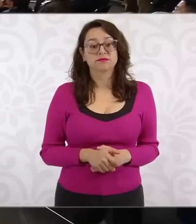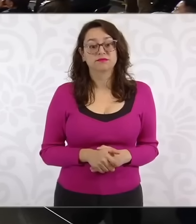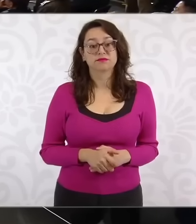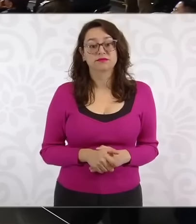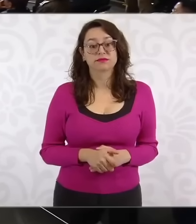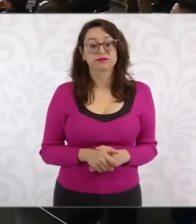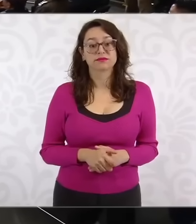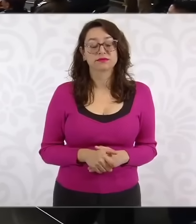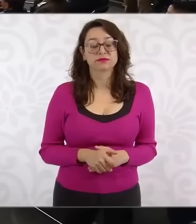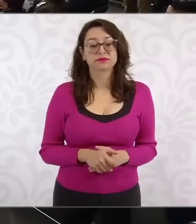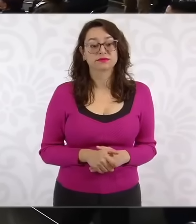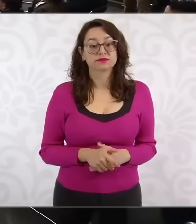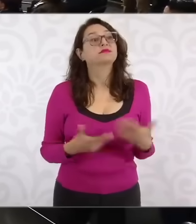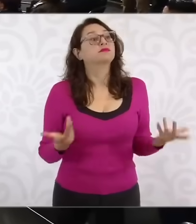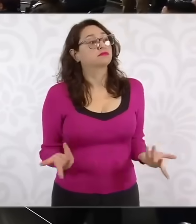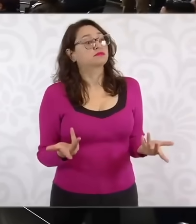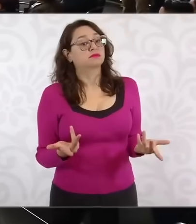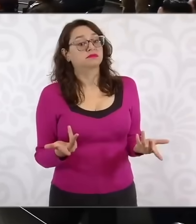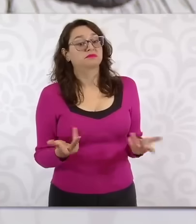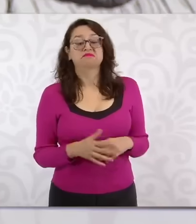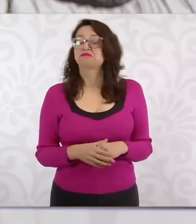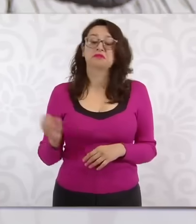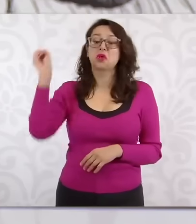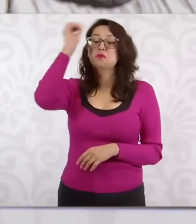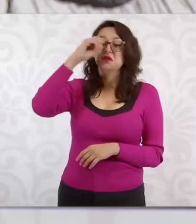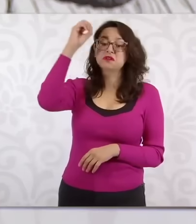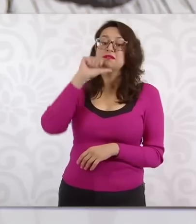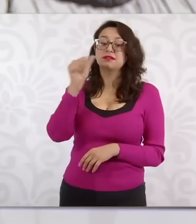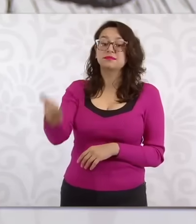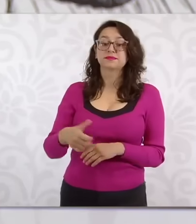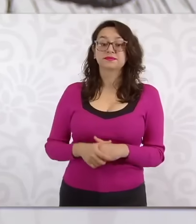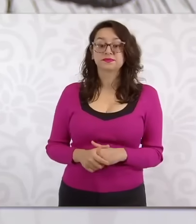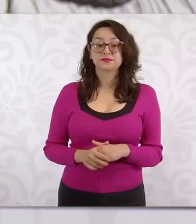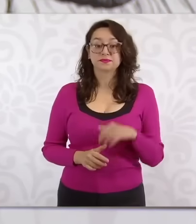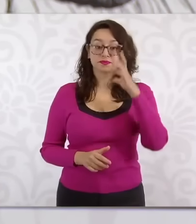¿Qué le hizo? ¿Qué le hizo? Porque era sin comentarios. Creo que tiene un orden de aprensión